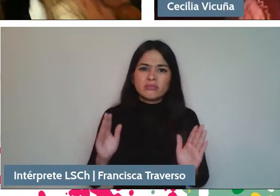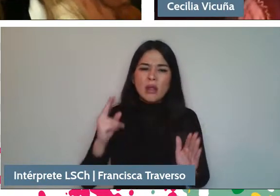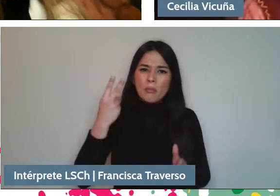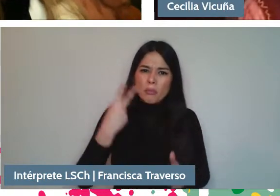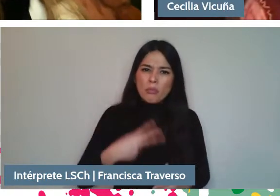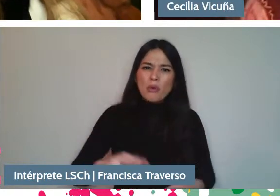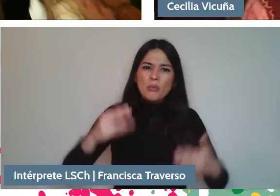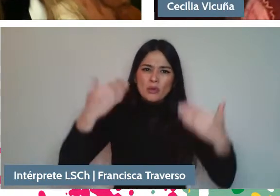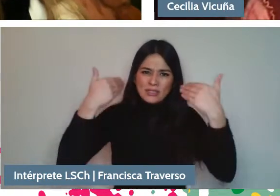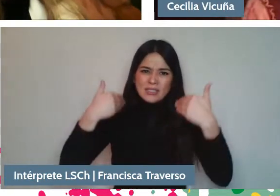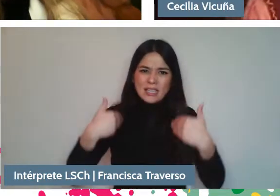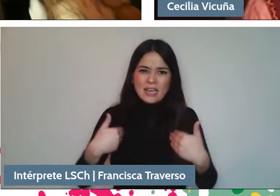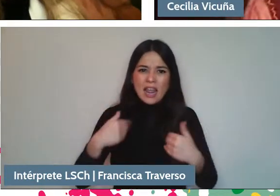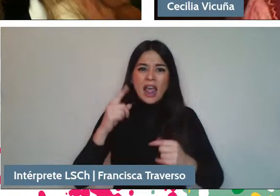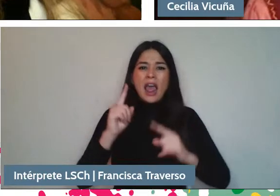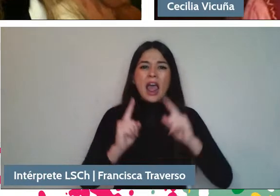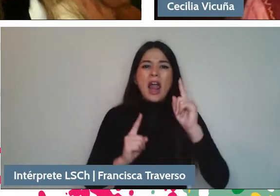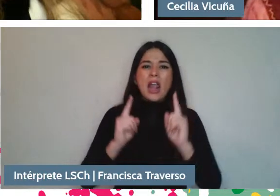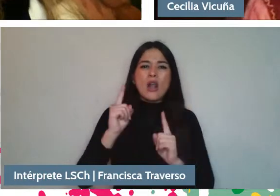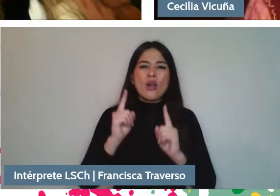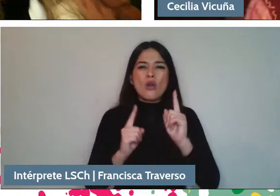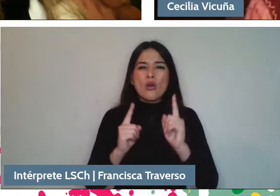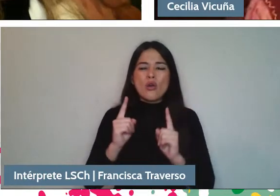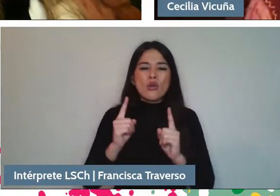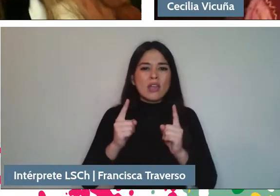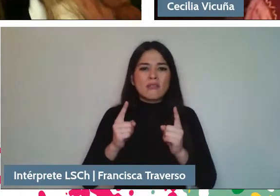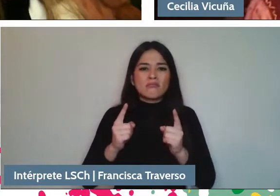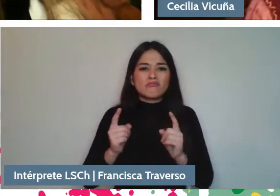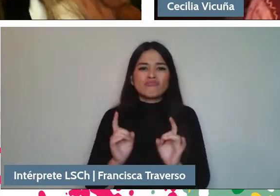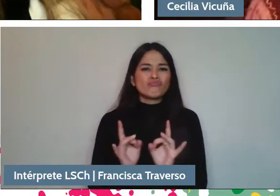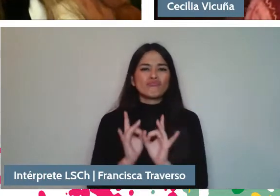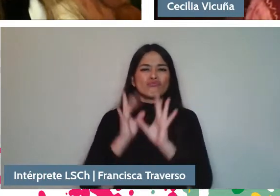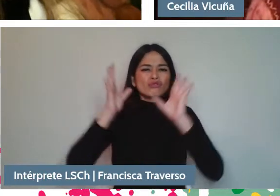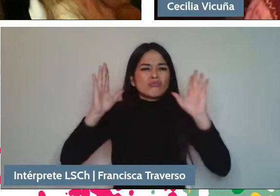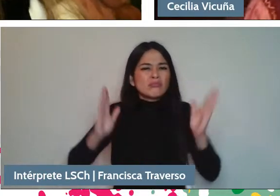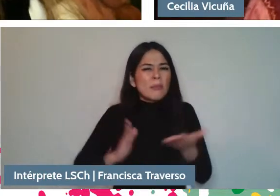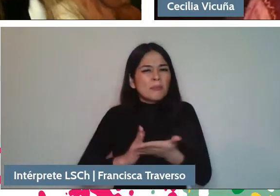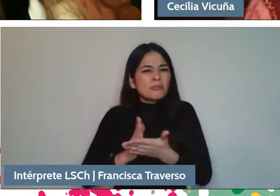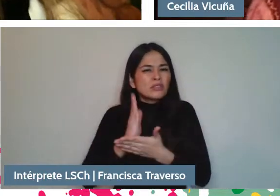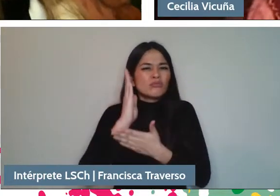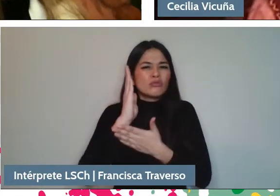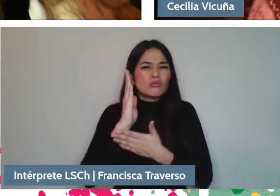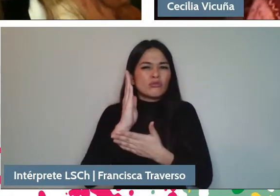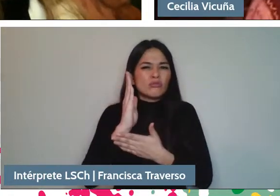sino que era algo que me nació de puro llorar, de puro amor.